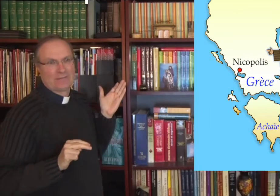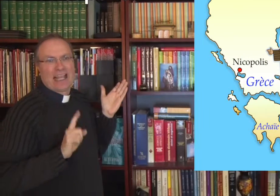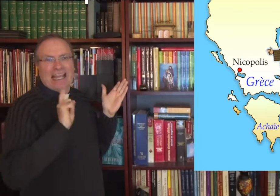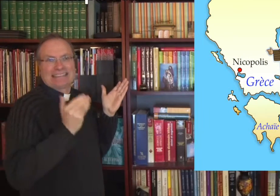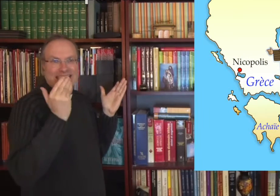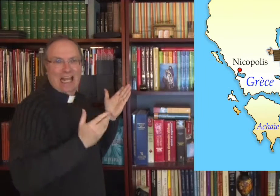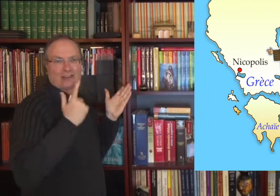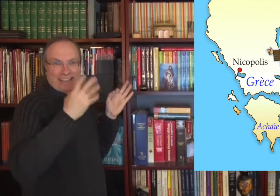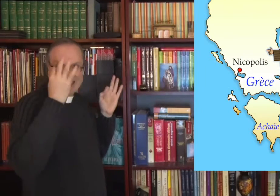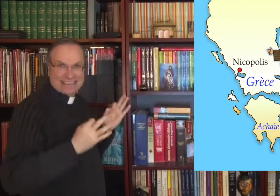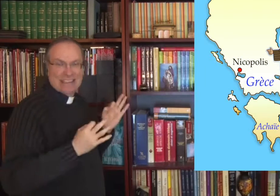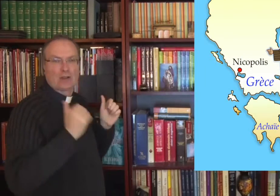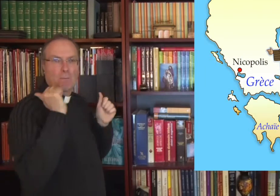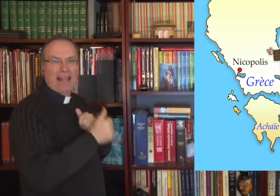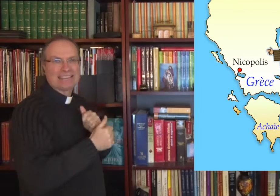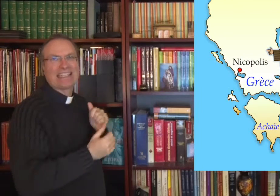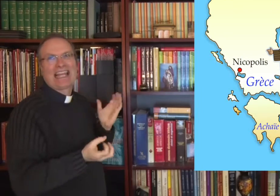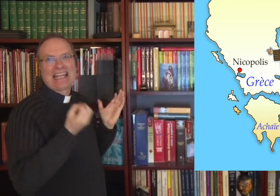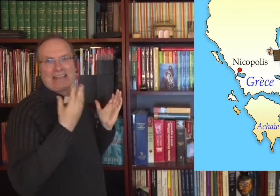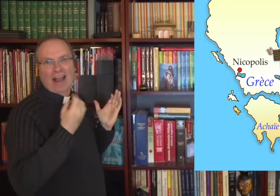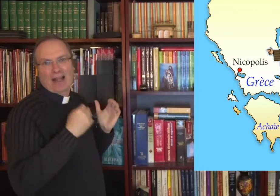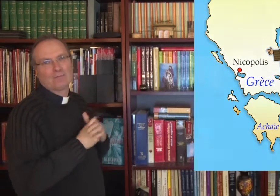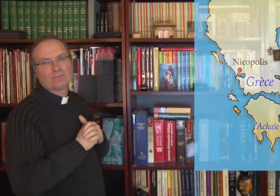car c’est là que j’ai décidé de passer l’hiver.